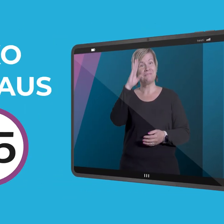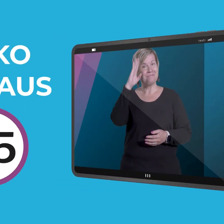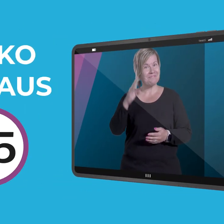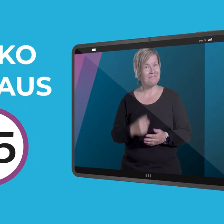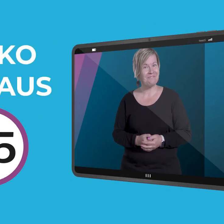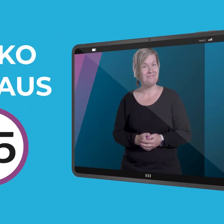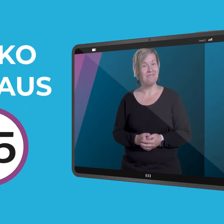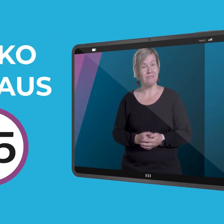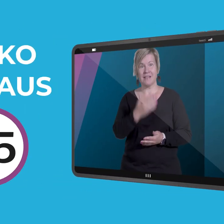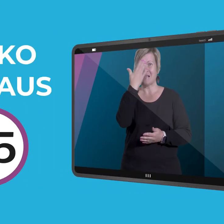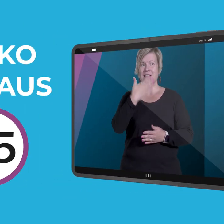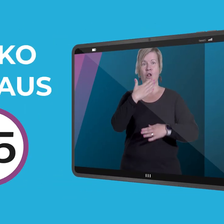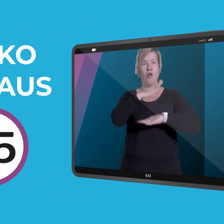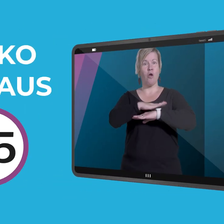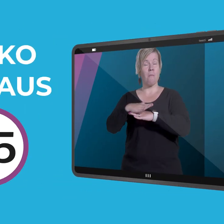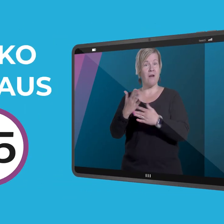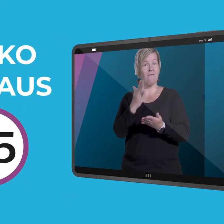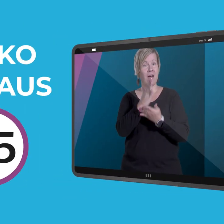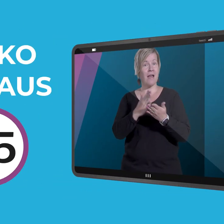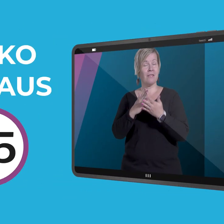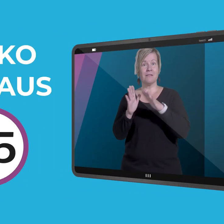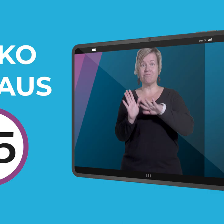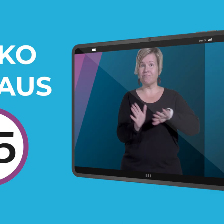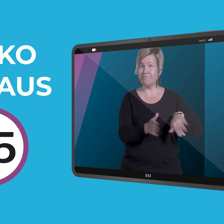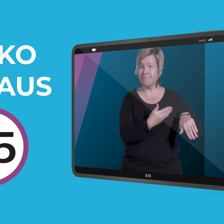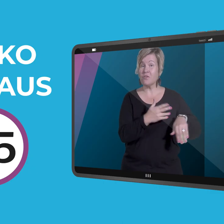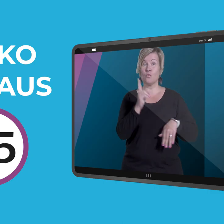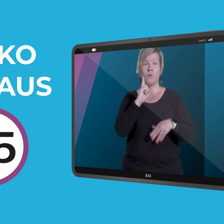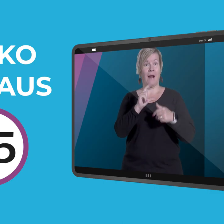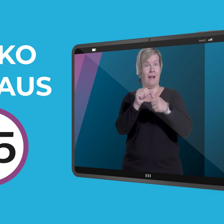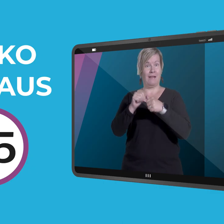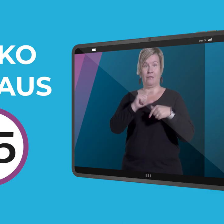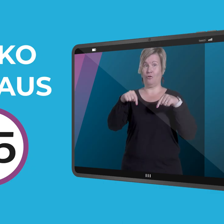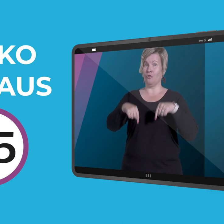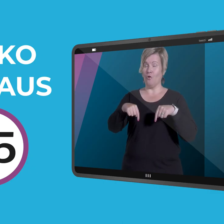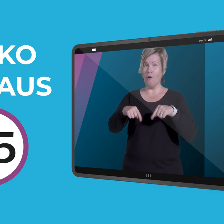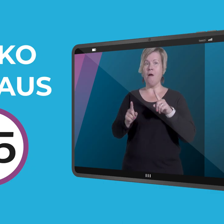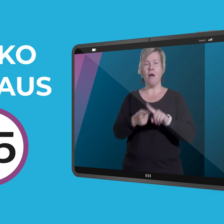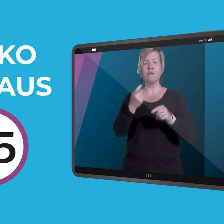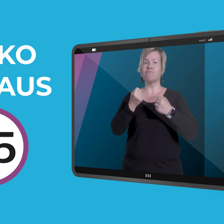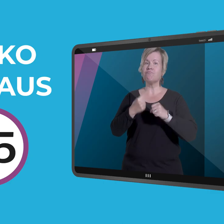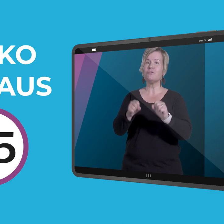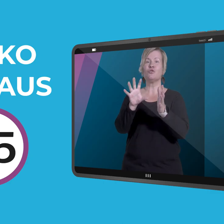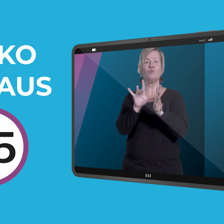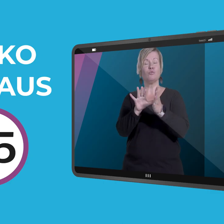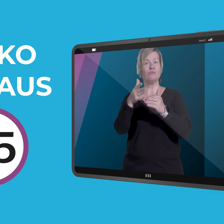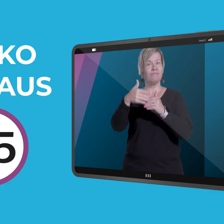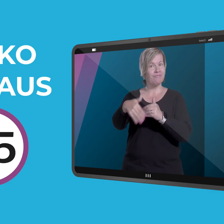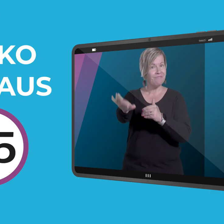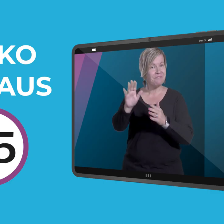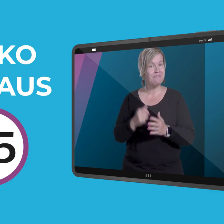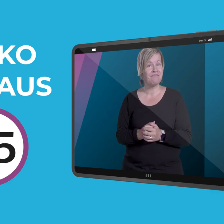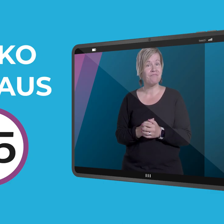Hei! Kesälomat alkavat olla ohi ja Kuurojen Liitossa ovat alkaneet syystohinat.